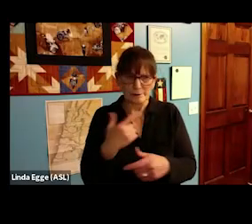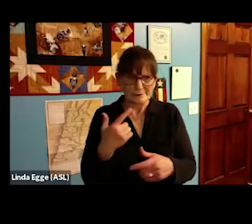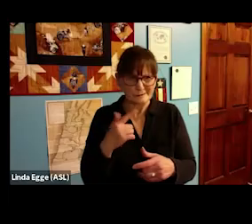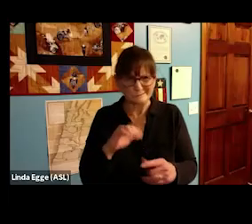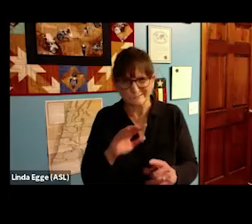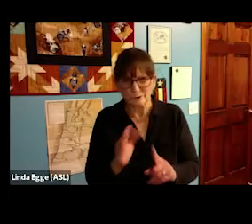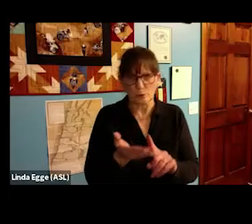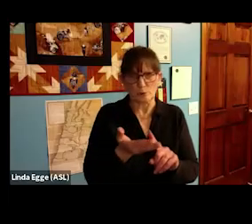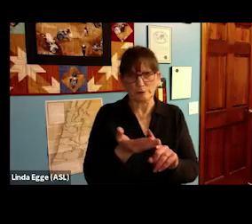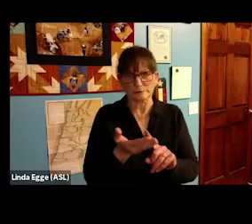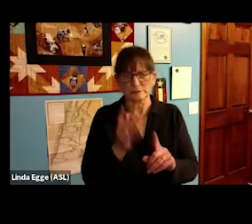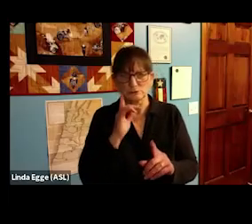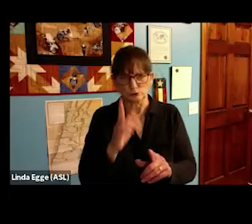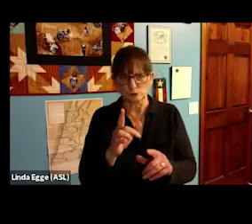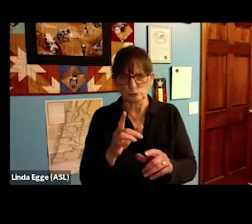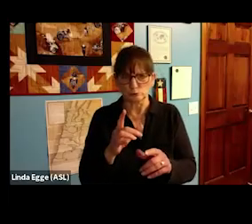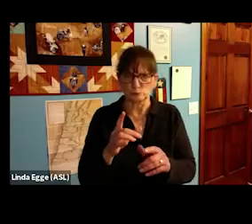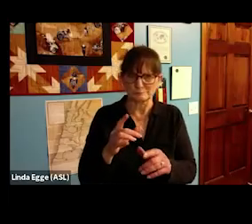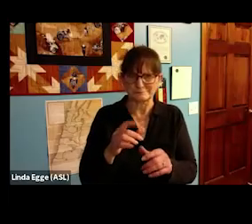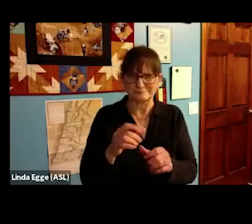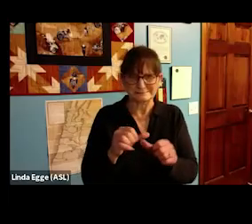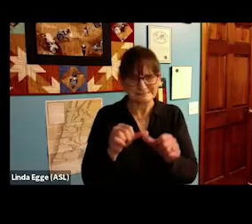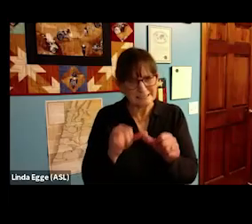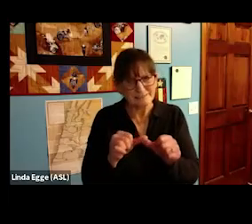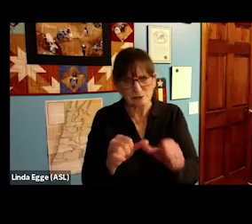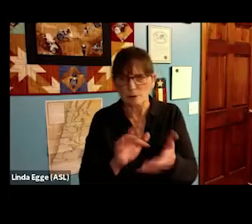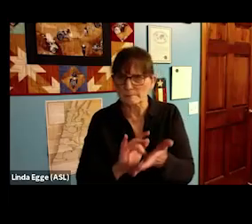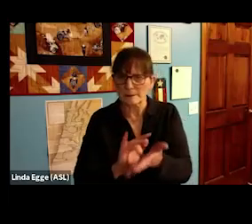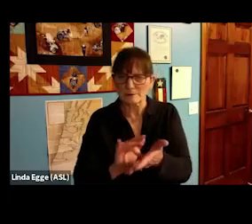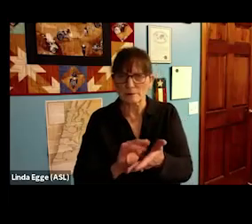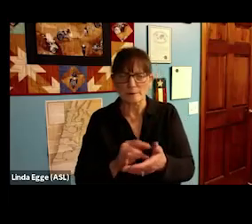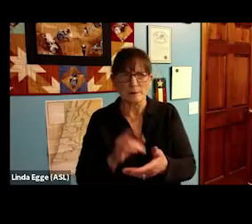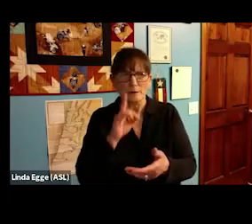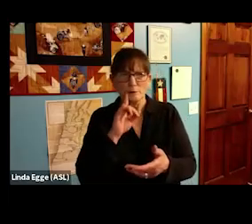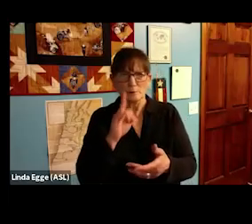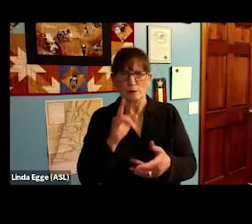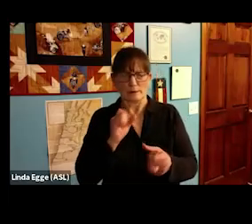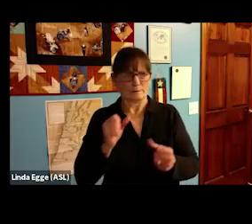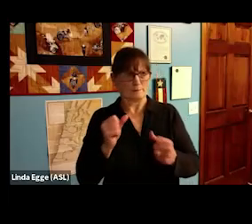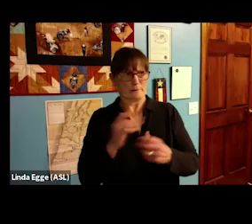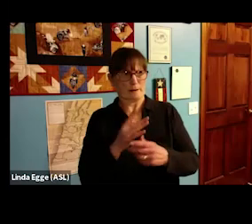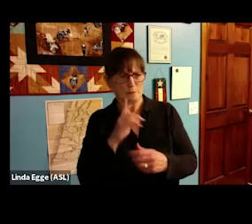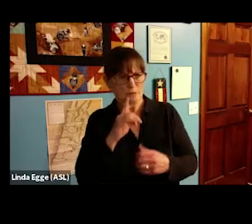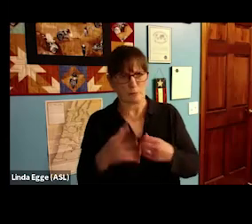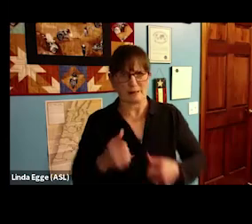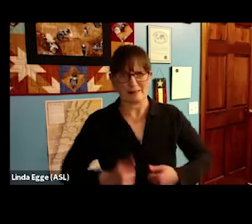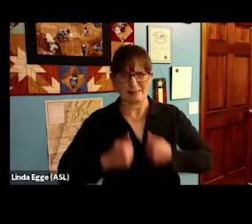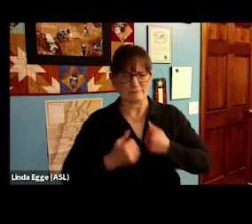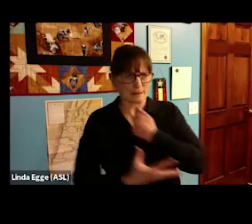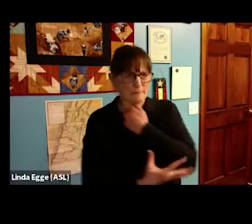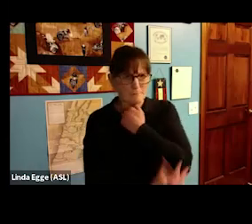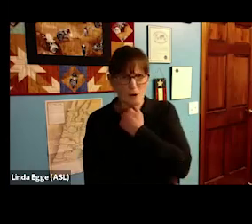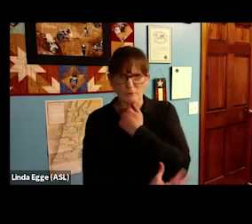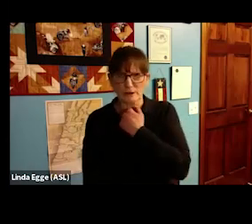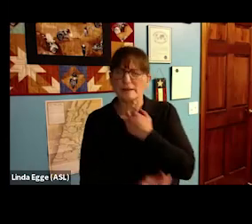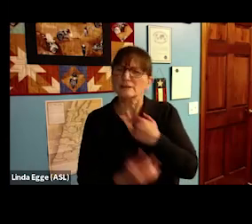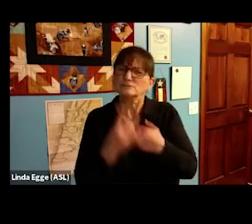¿Me escuchan, Pam? [Pam] Estás un poco distorsionada, pero te escucho. Tu volumen está bien, pero te escuchamos.